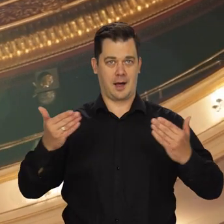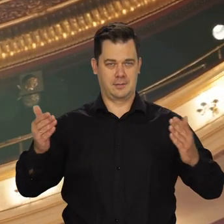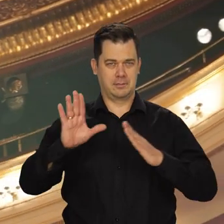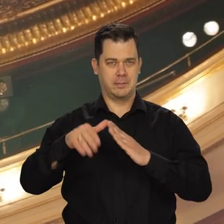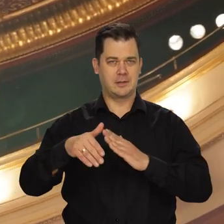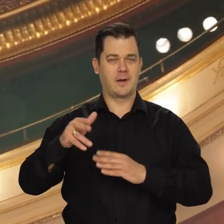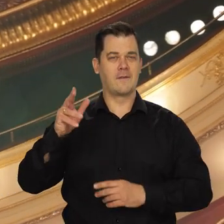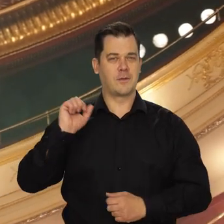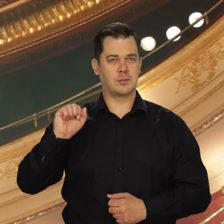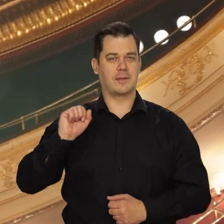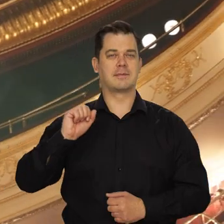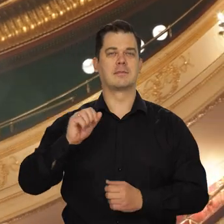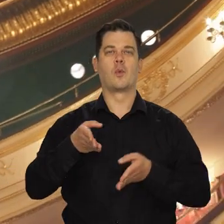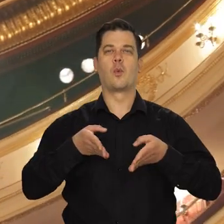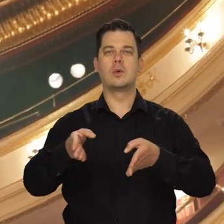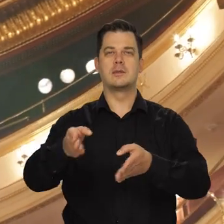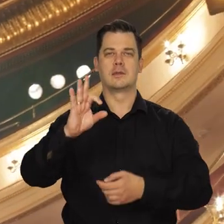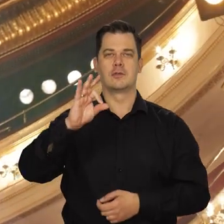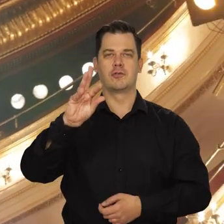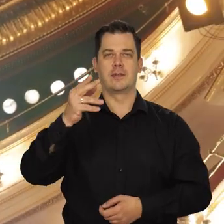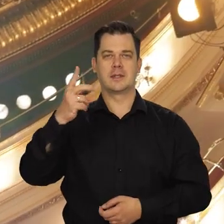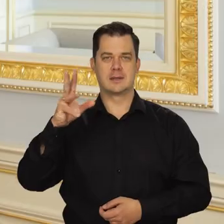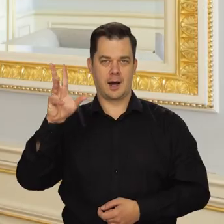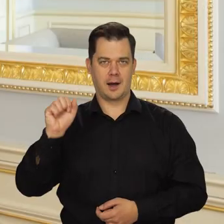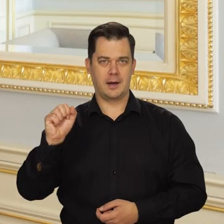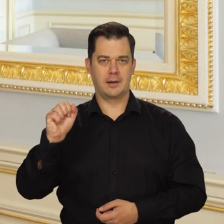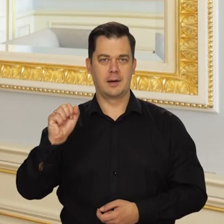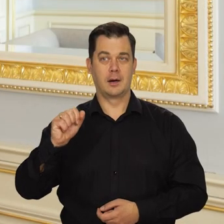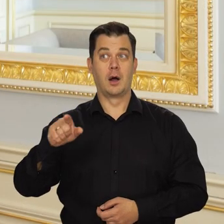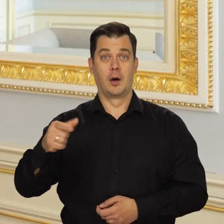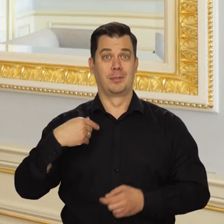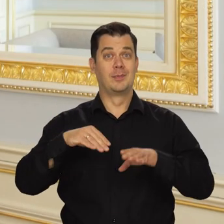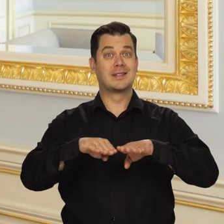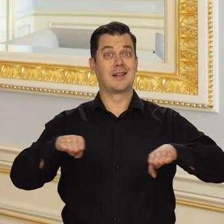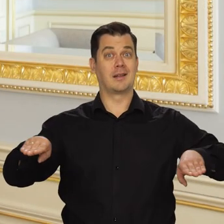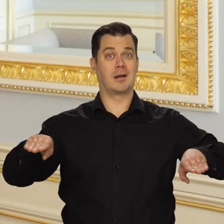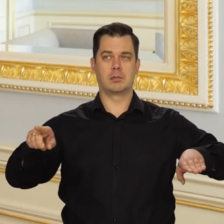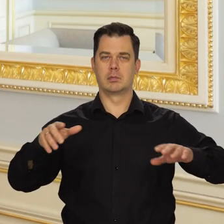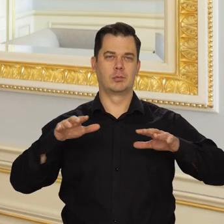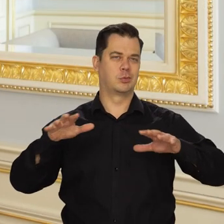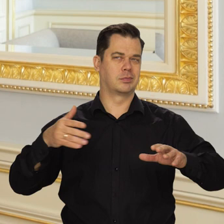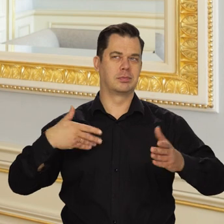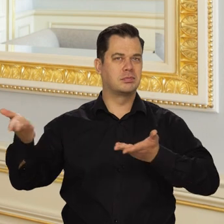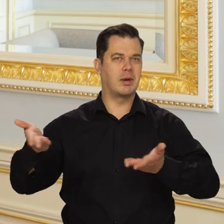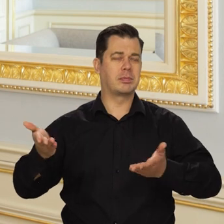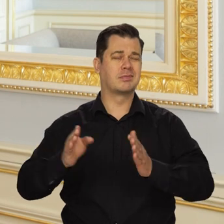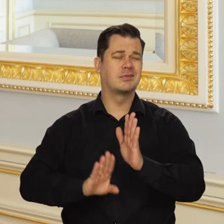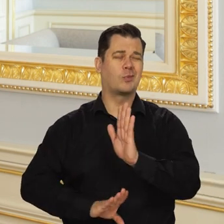Teatr Miejski we Wrocławiu przy ulicy Świdnickiej był sceną, która widziała, gościła i słyszała